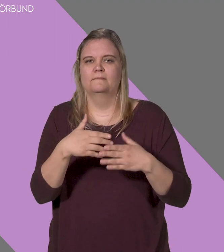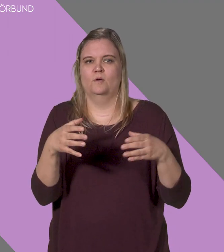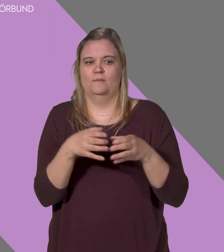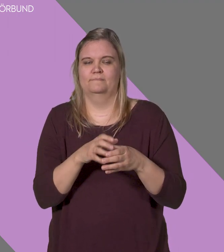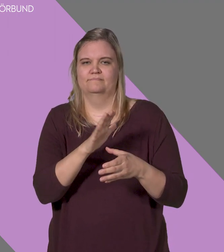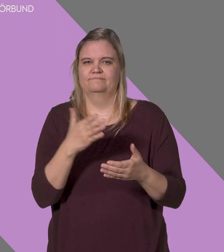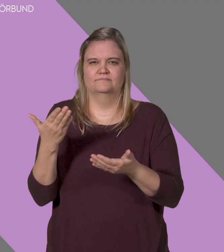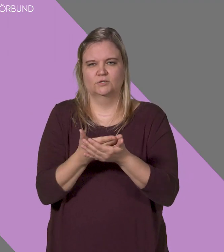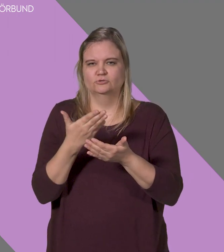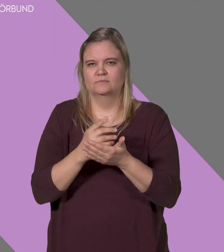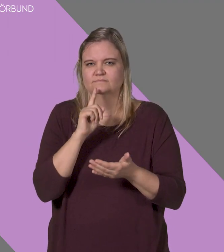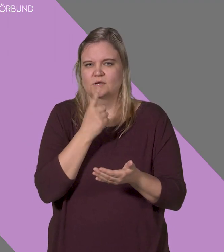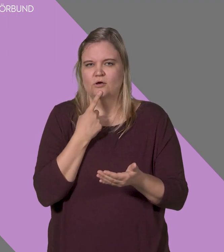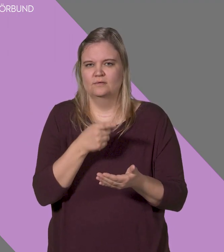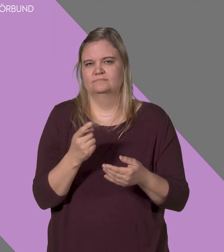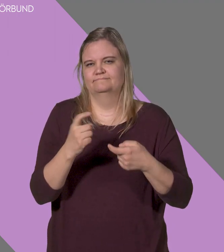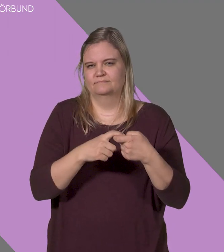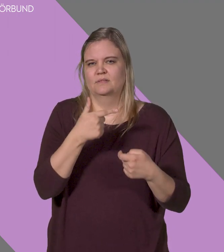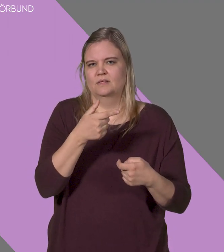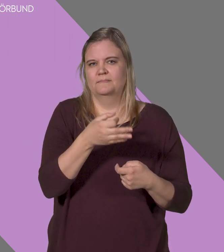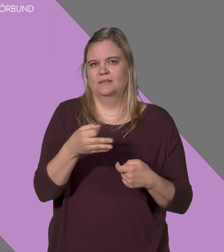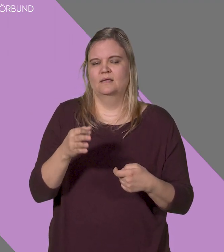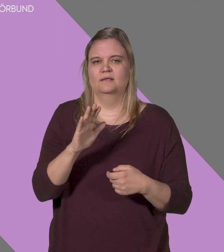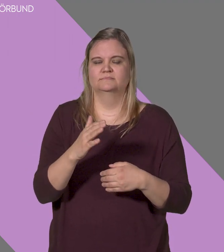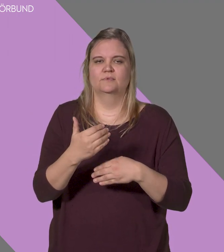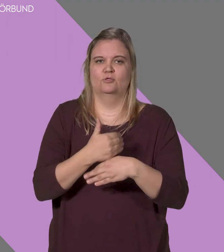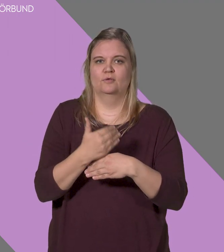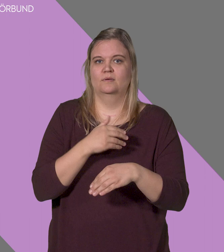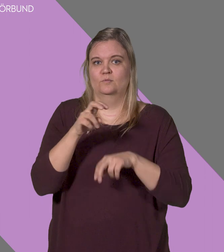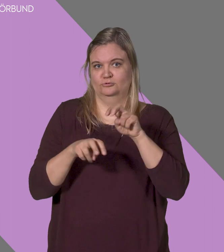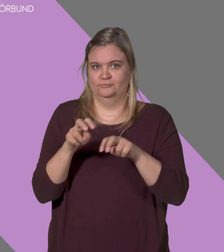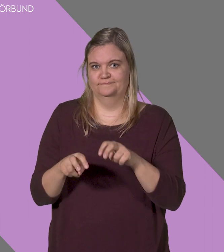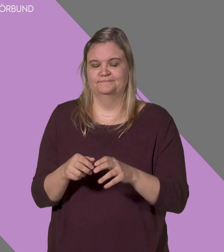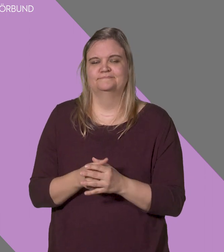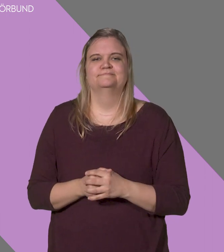och svara på TPP:s kundundersökning via länken nedan.